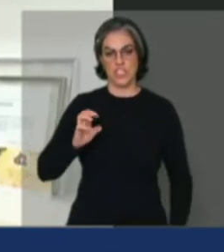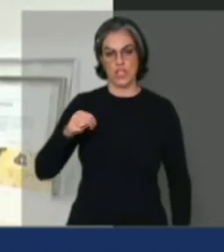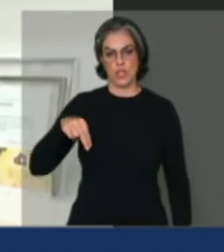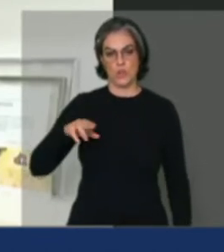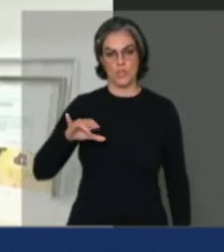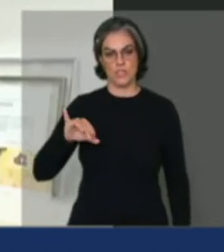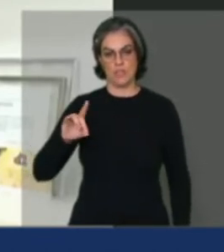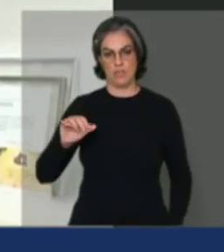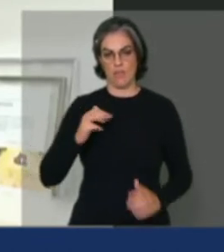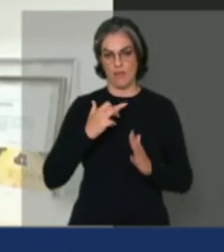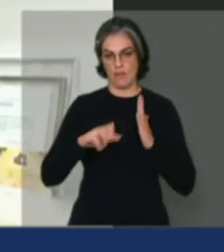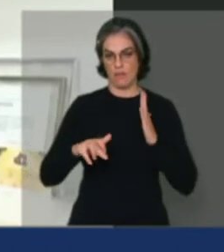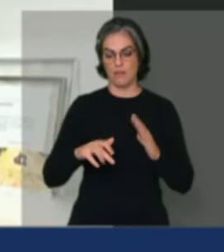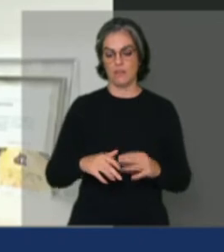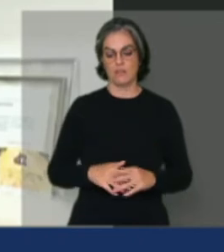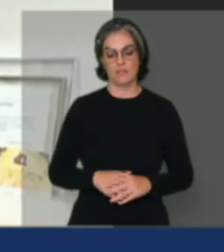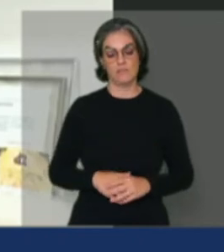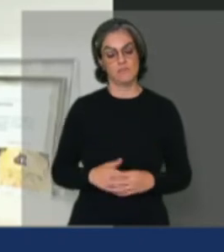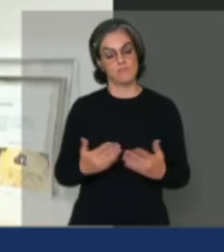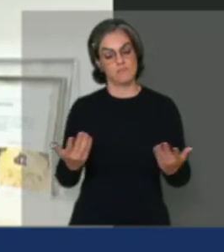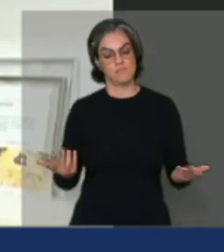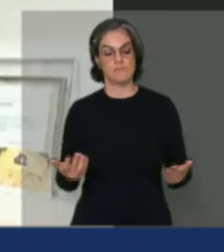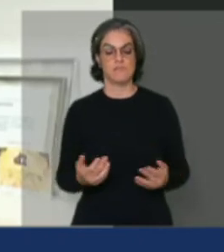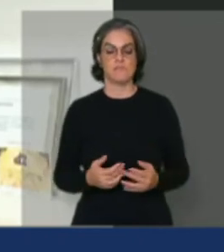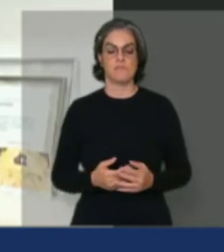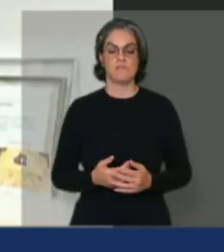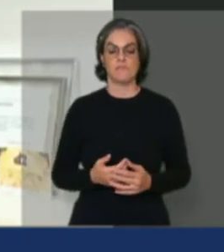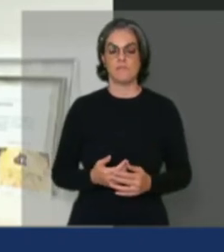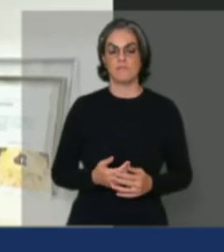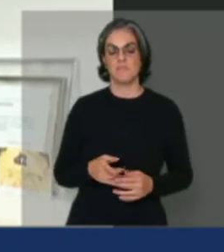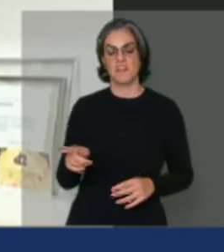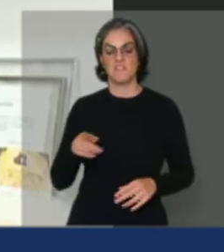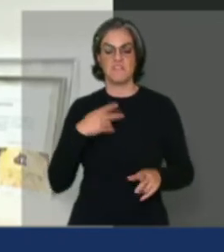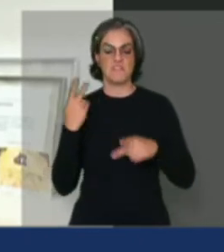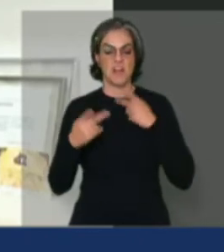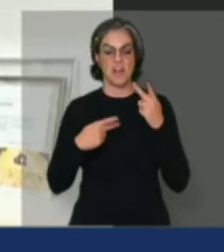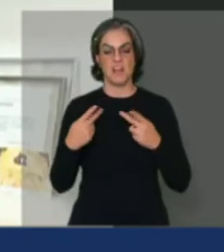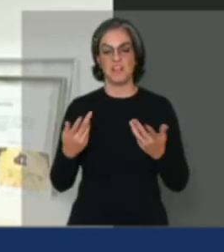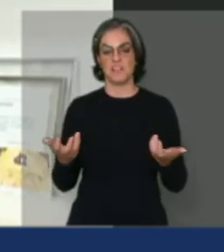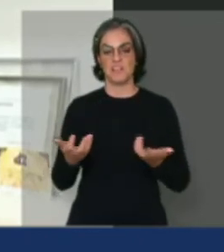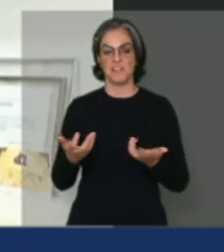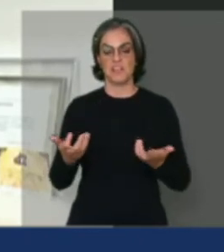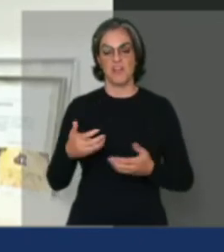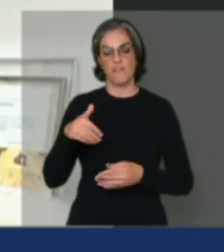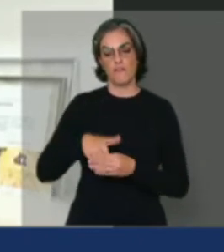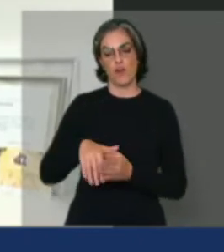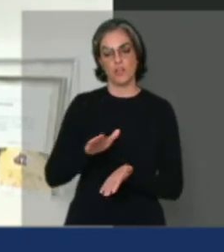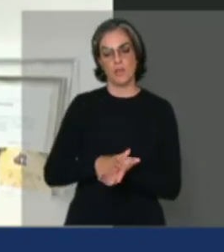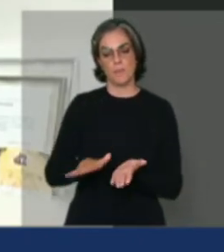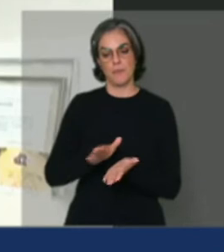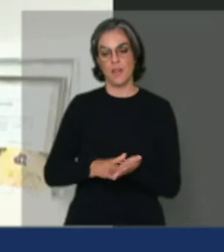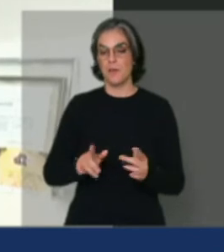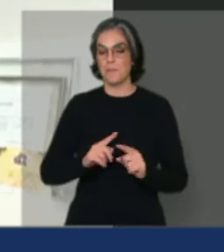ESTÁ NO PODER, E SEUS ... FAZENDO DEFESA DO VOTO IMPRESSO, MAS NÃO É QUESTÃO DO VOTO IMPRESSO QUE ESTÁ EM JOGO, O QUE ESTÁ EM JOGO...